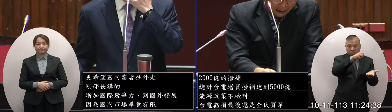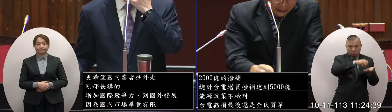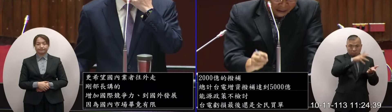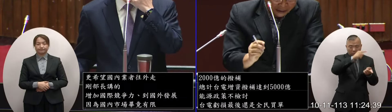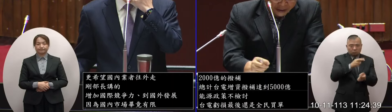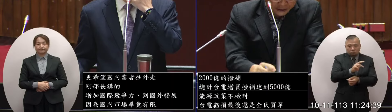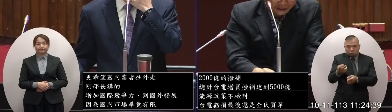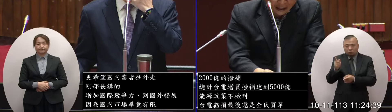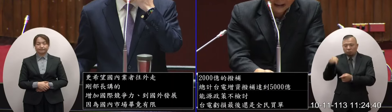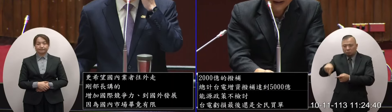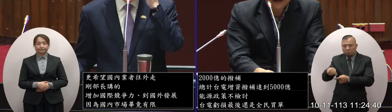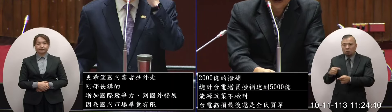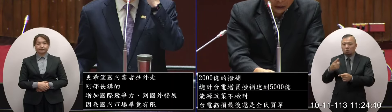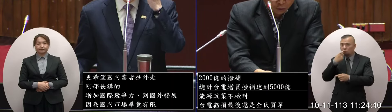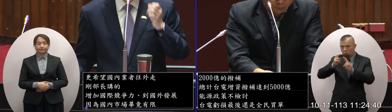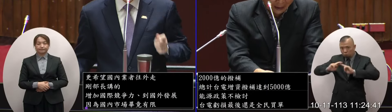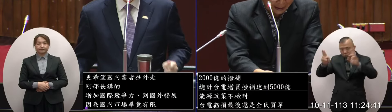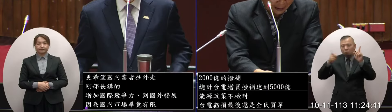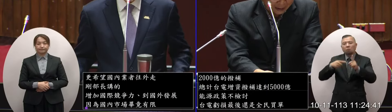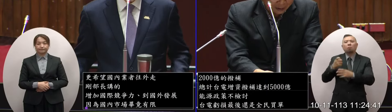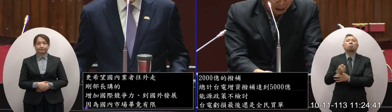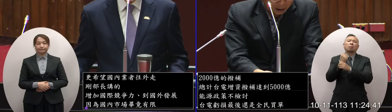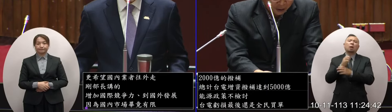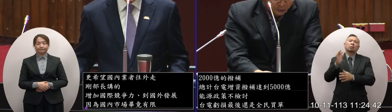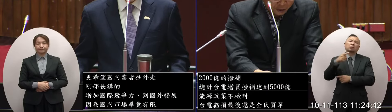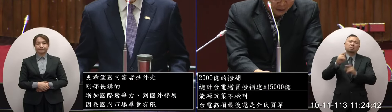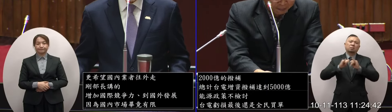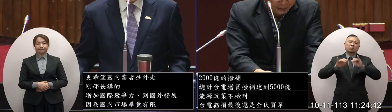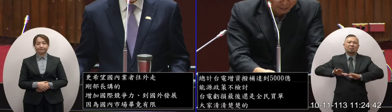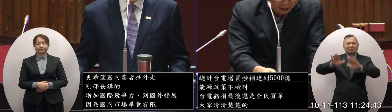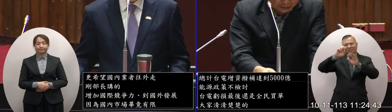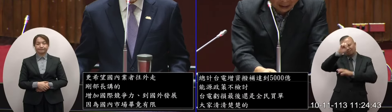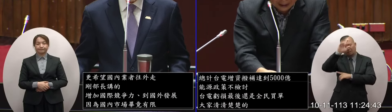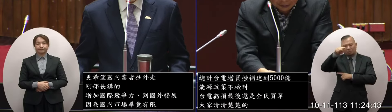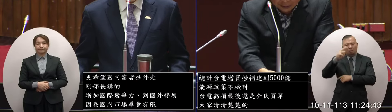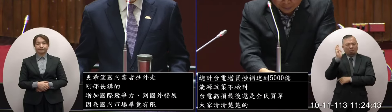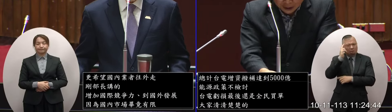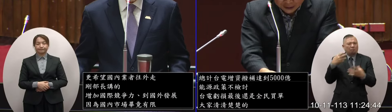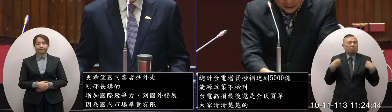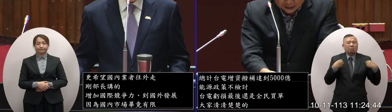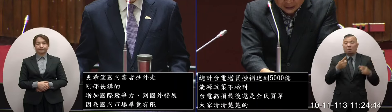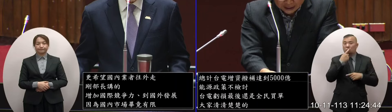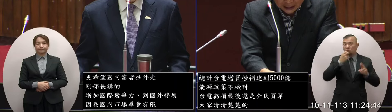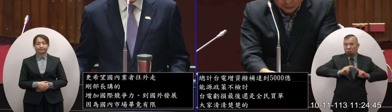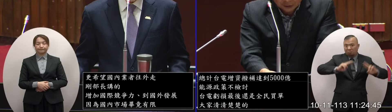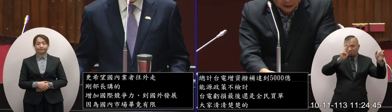緩和意識型態的神主牌 綠能比例沒有達標 也不願意以核養綠